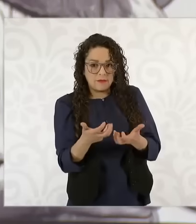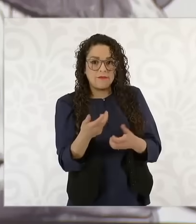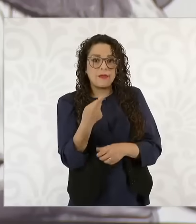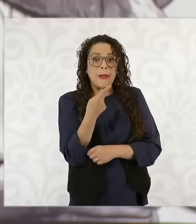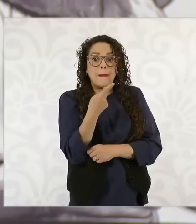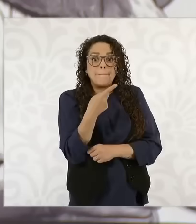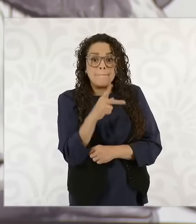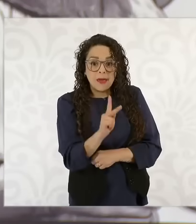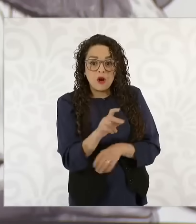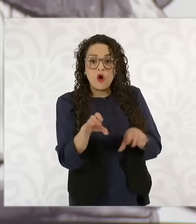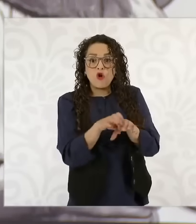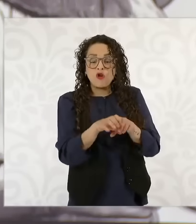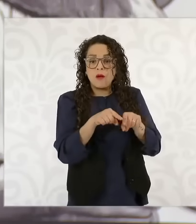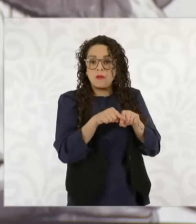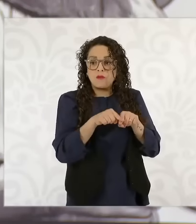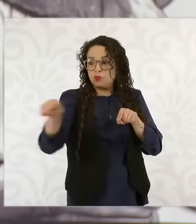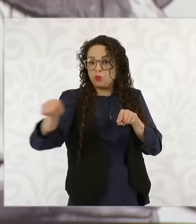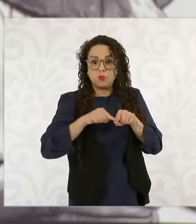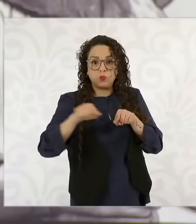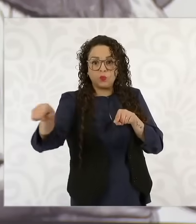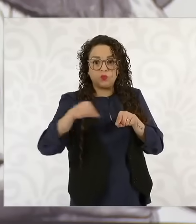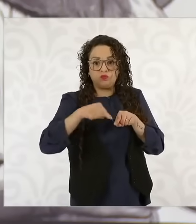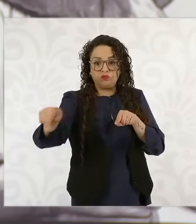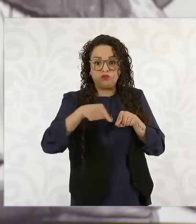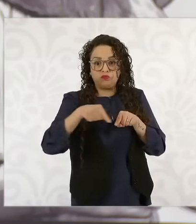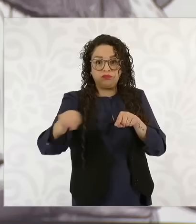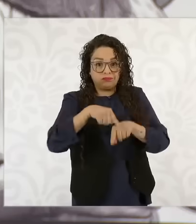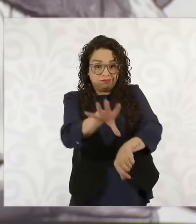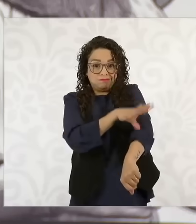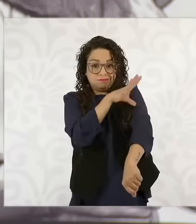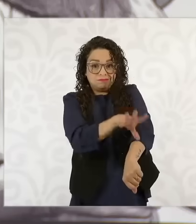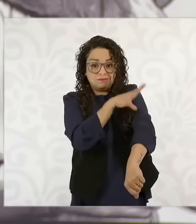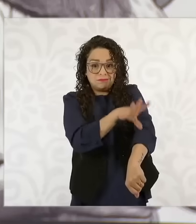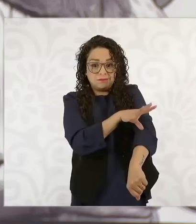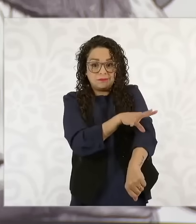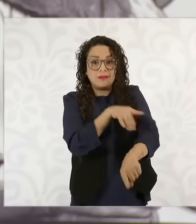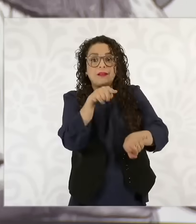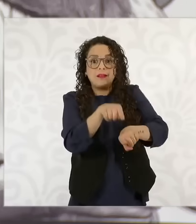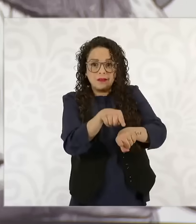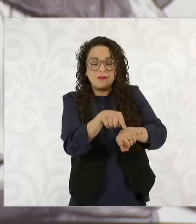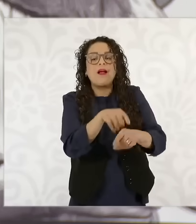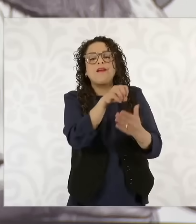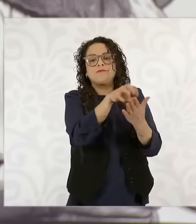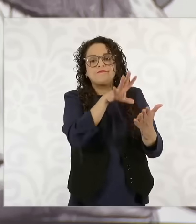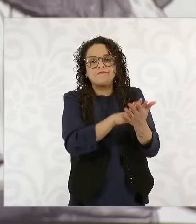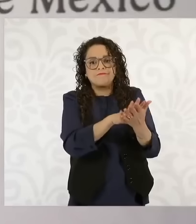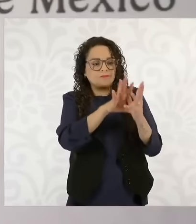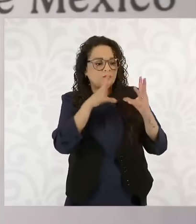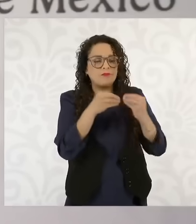de transmisión, entre otros problemas, es que está en este esquema de autoabasto. Entonces, lo que